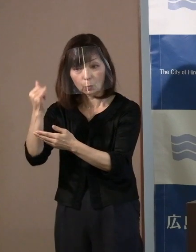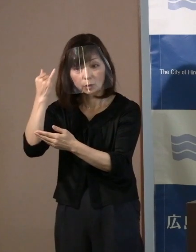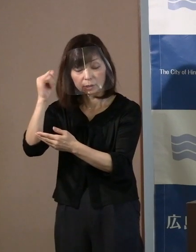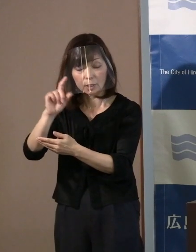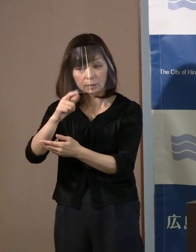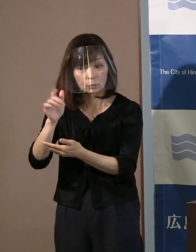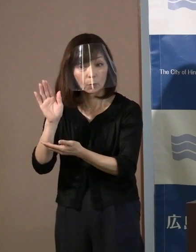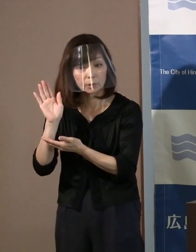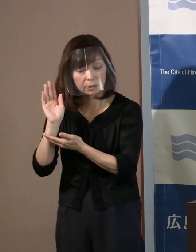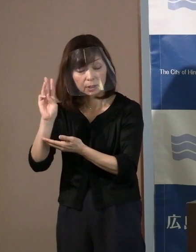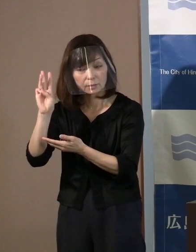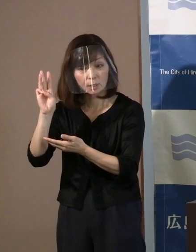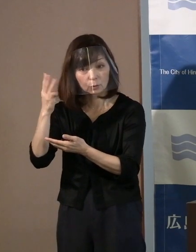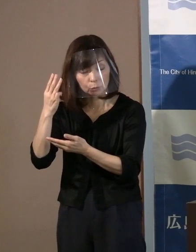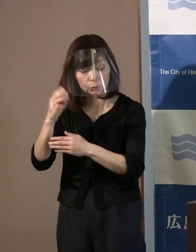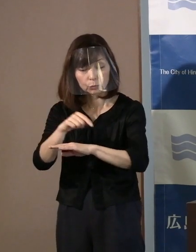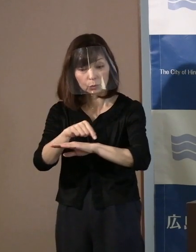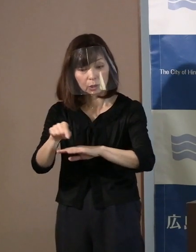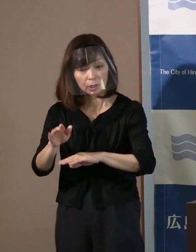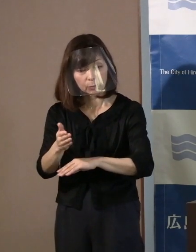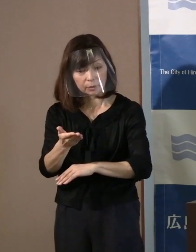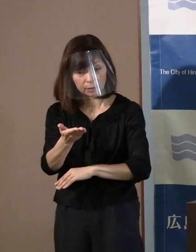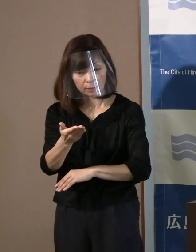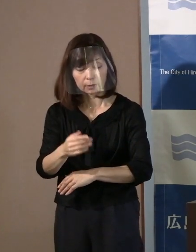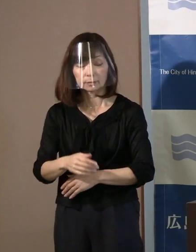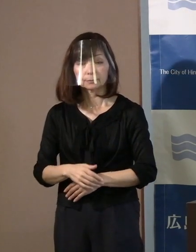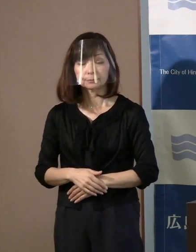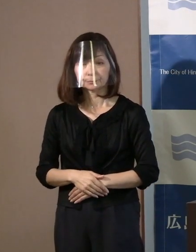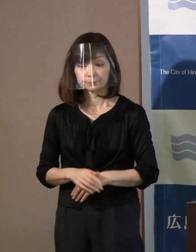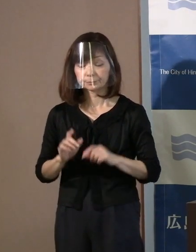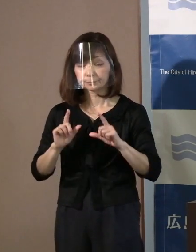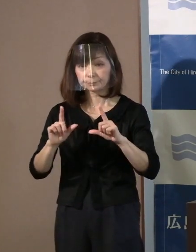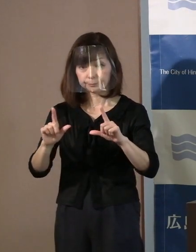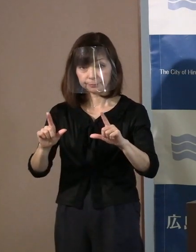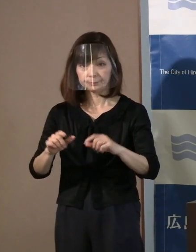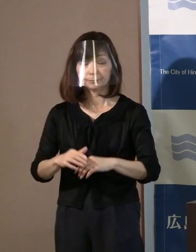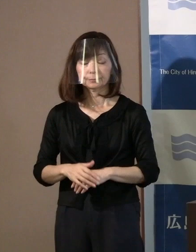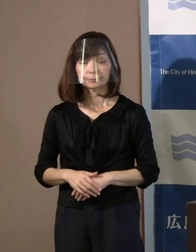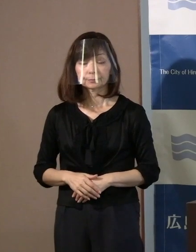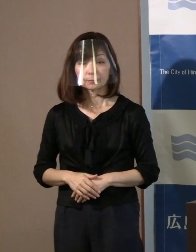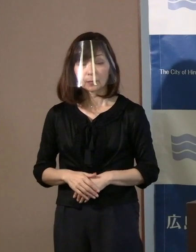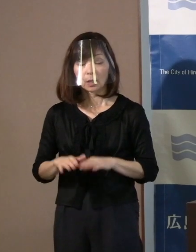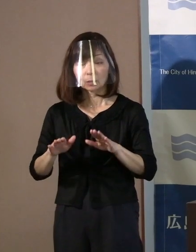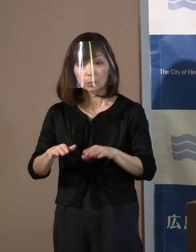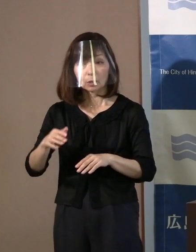大きく2点お願いします｡ (市長)現時点で､ その評価を聞いておりません｡